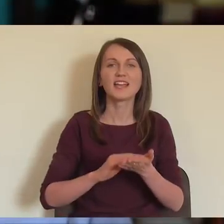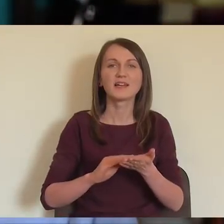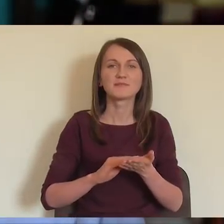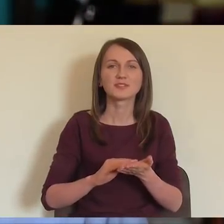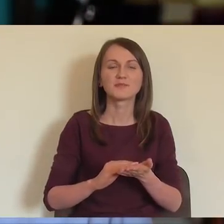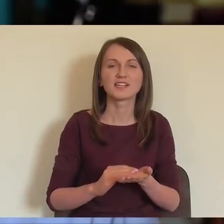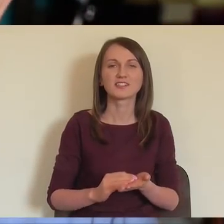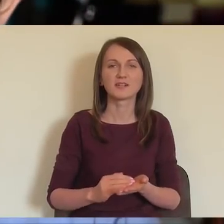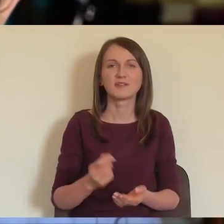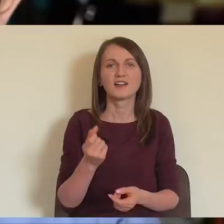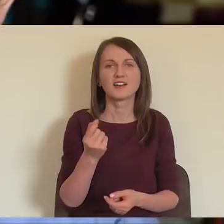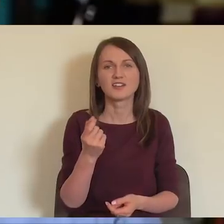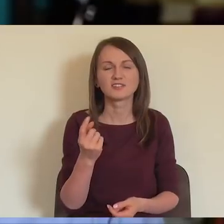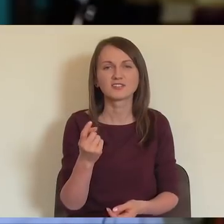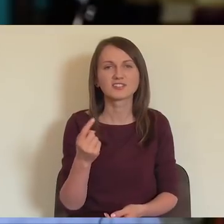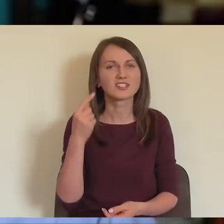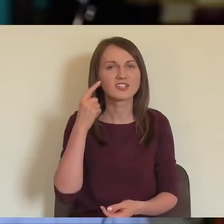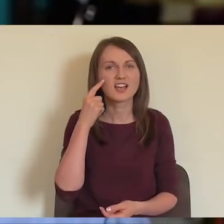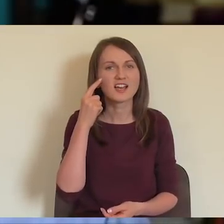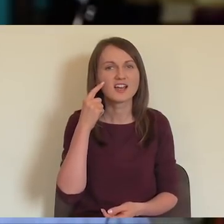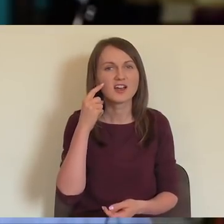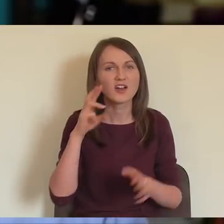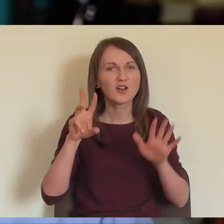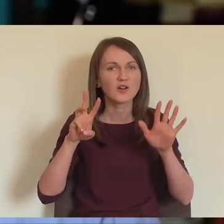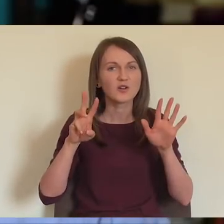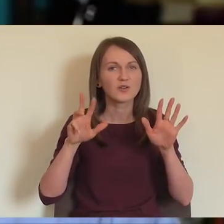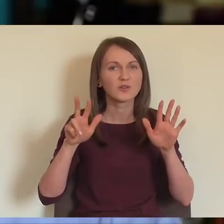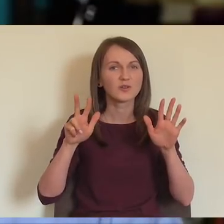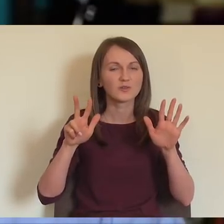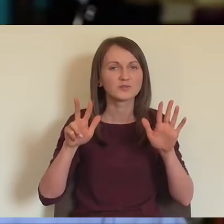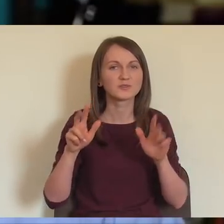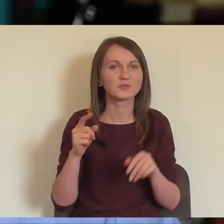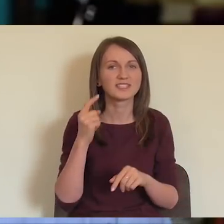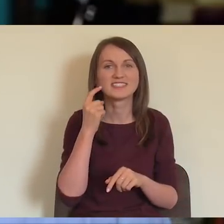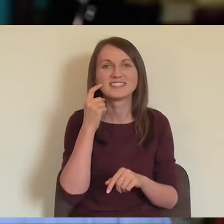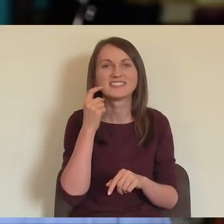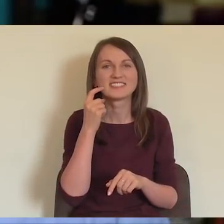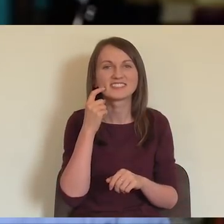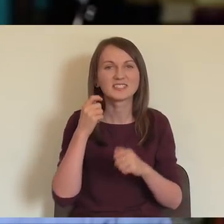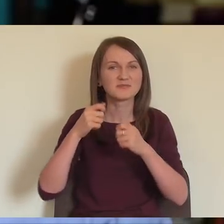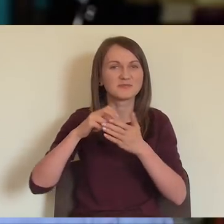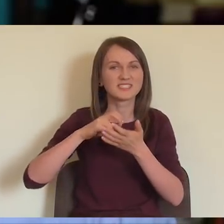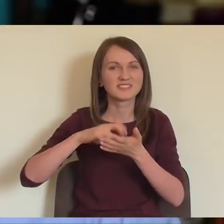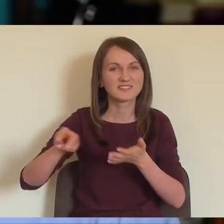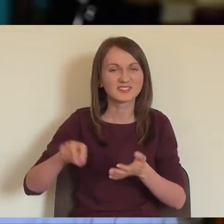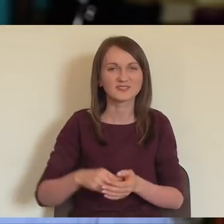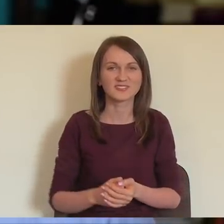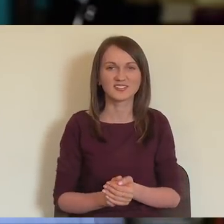Moi drodzy, przepraszam, trochę będę seplenił na tej medytacji, dlatego że po wyrywaniu zęba nie do końca jest się sprawnym,